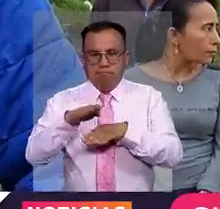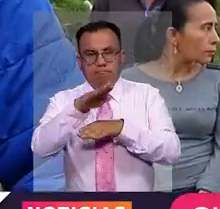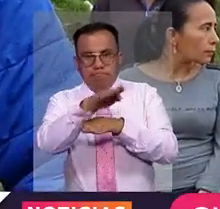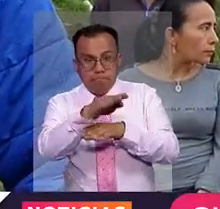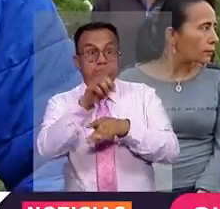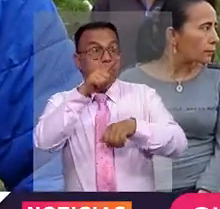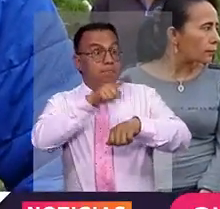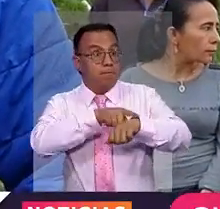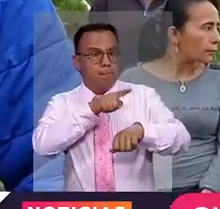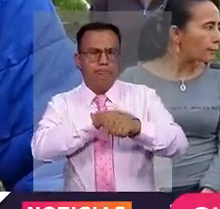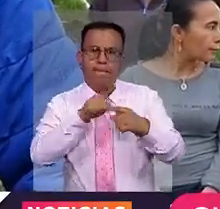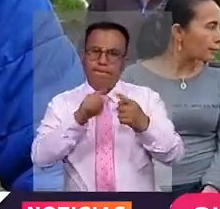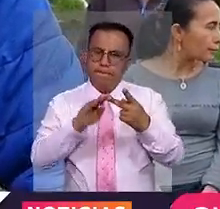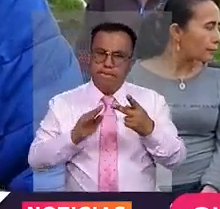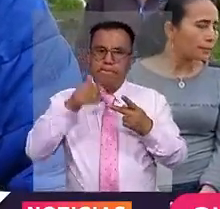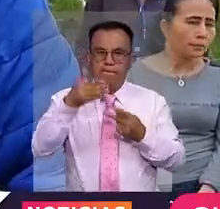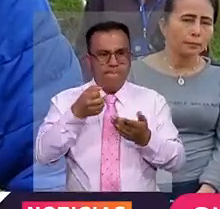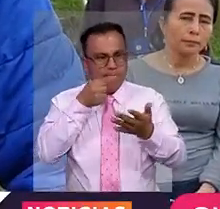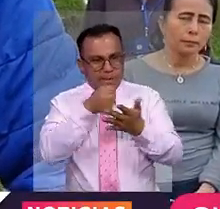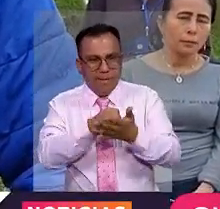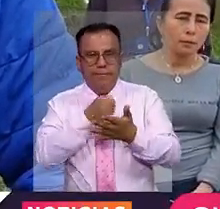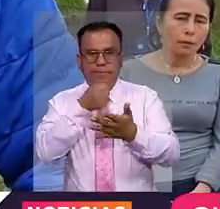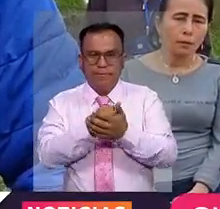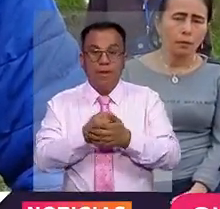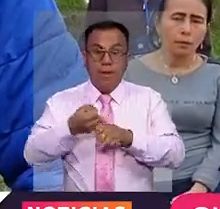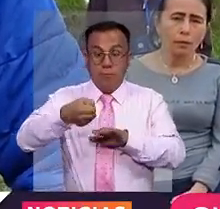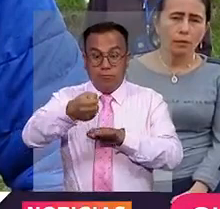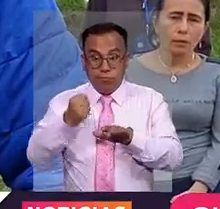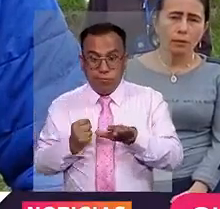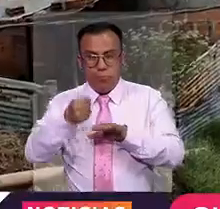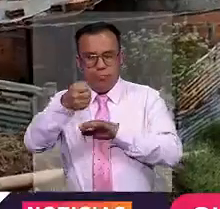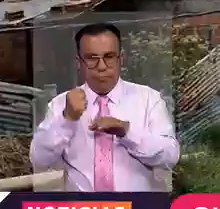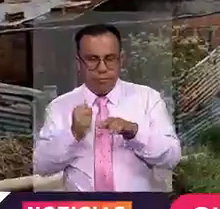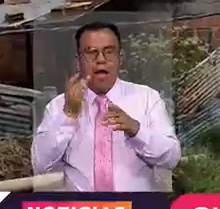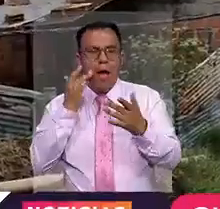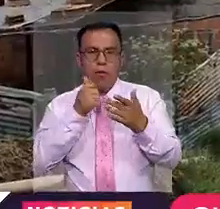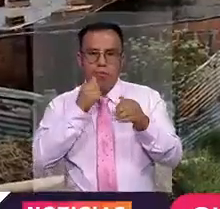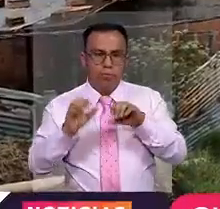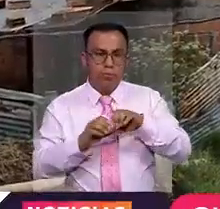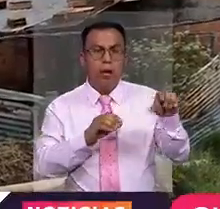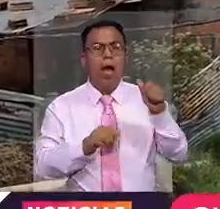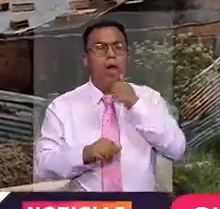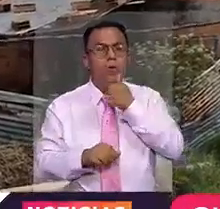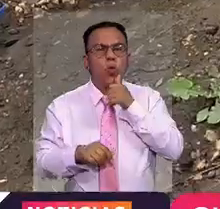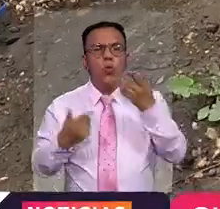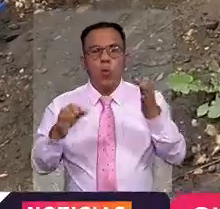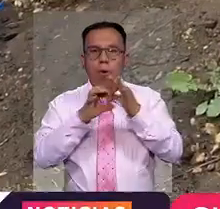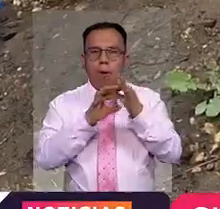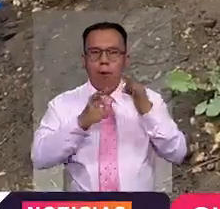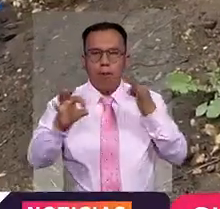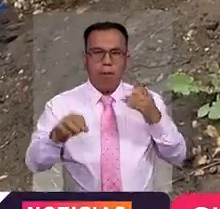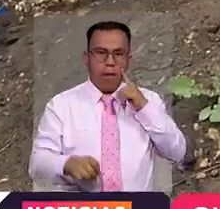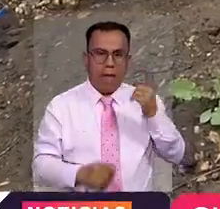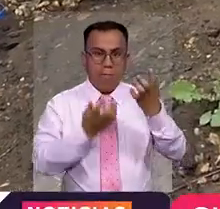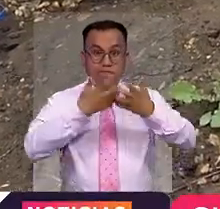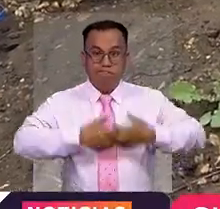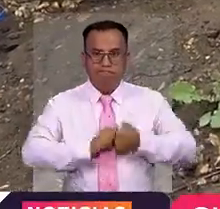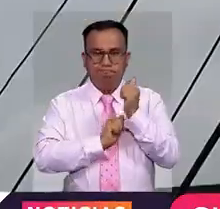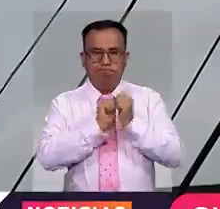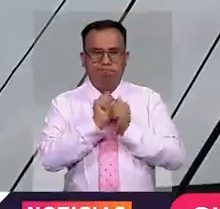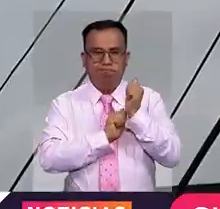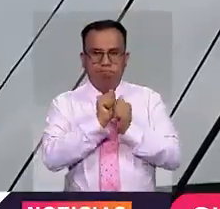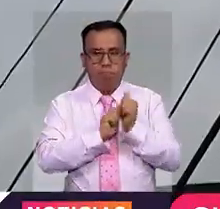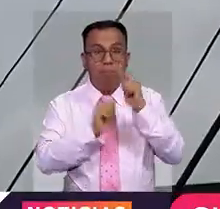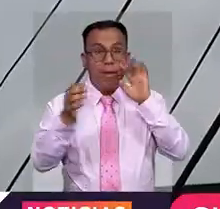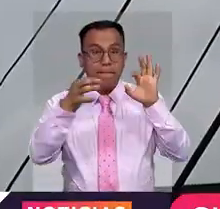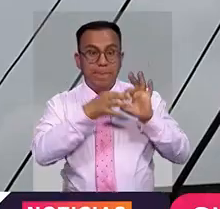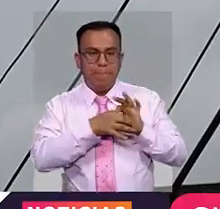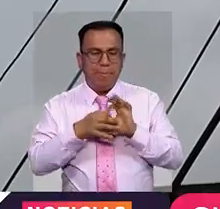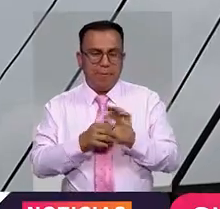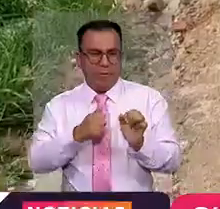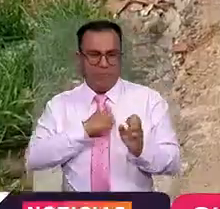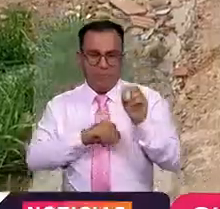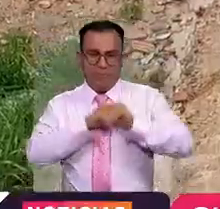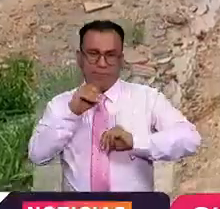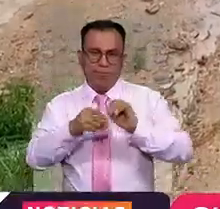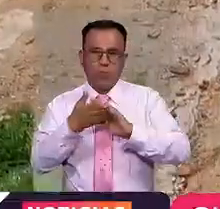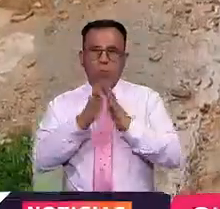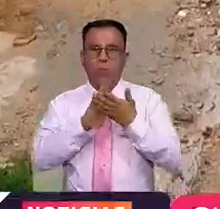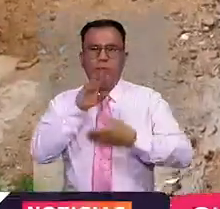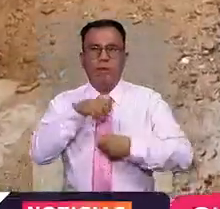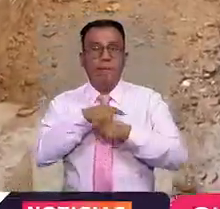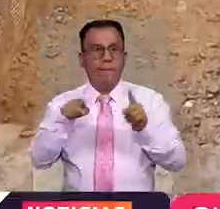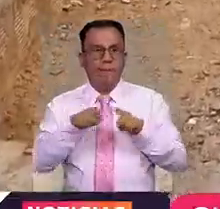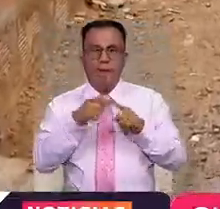DíA MáS SIN AGUA.